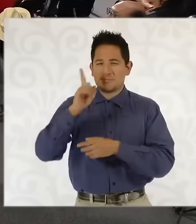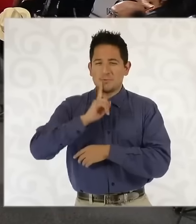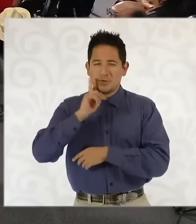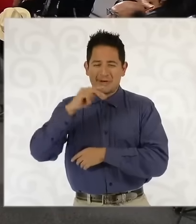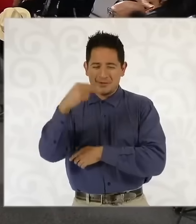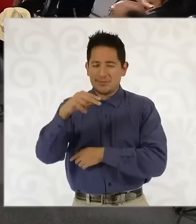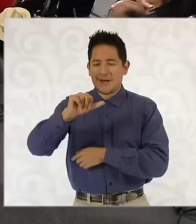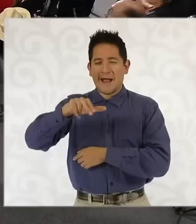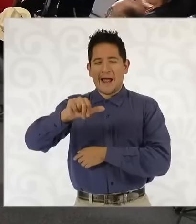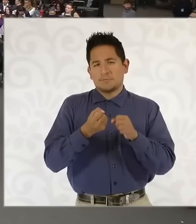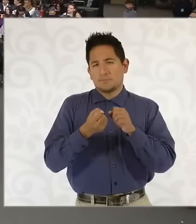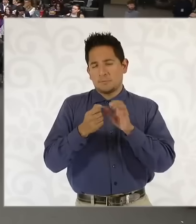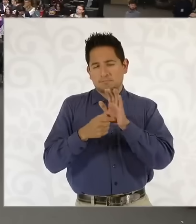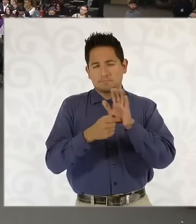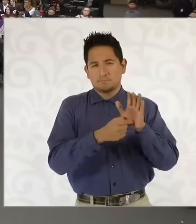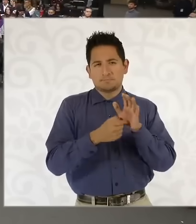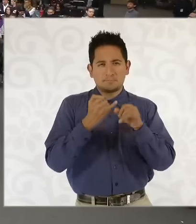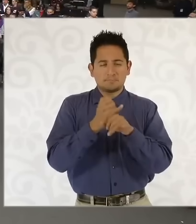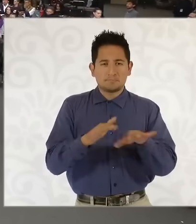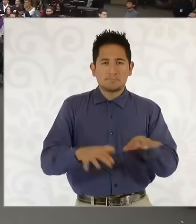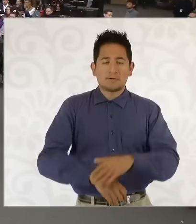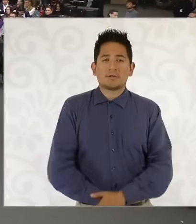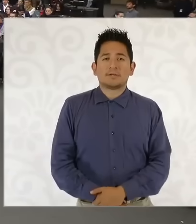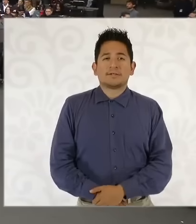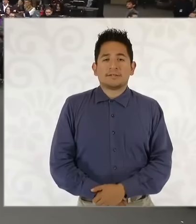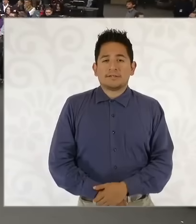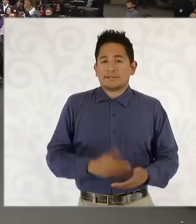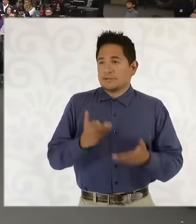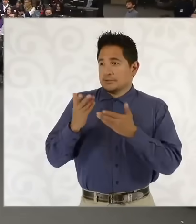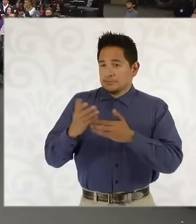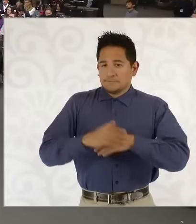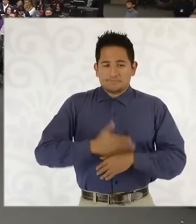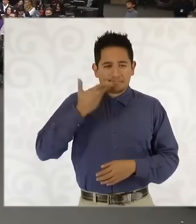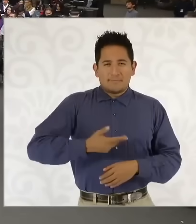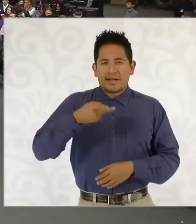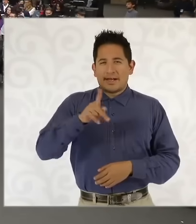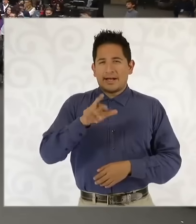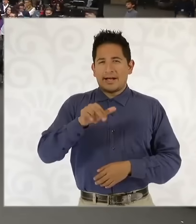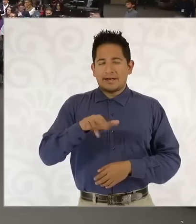muy bueno esa videocolumna. Gracias. Buenos días, presidenta Karina Aguilar de Diario 24 horas.